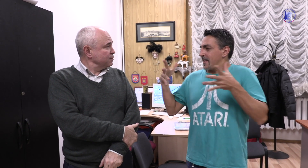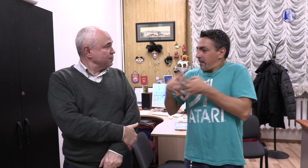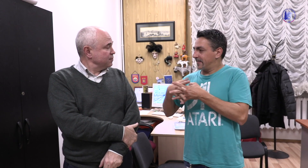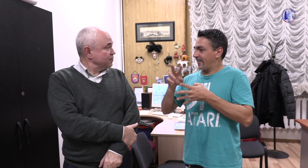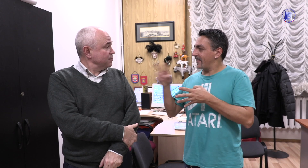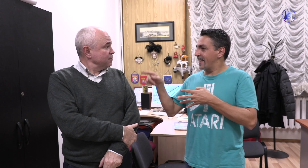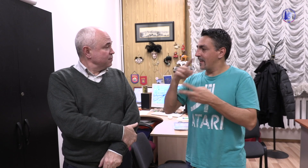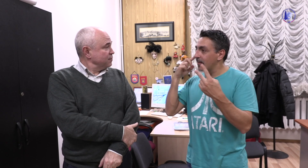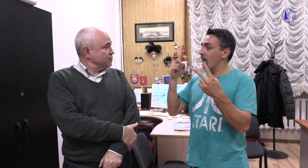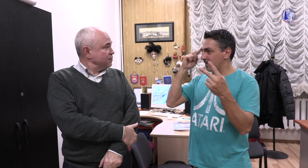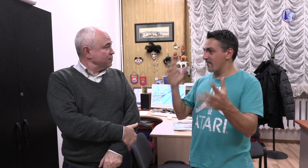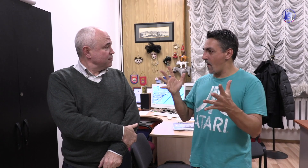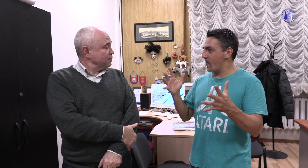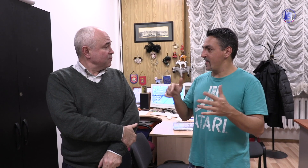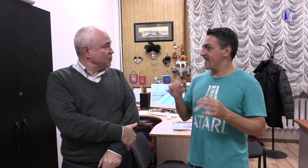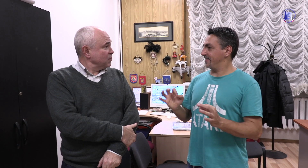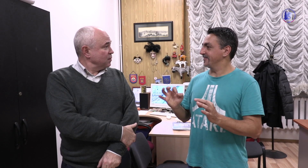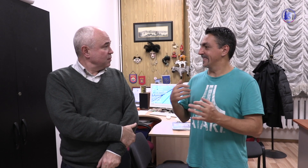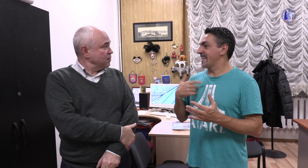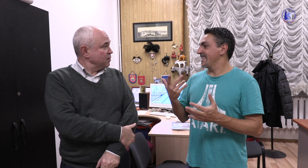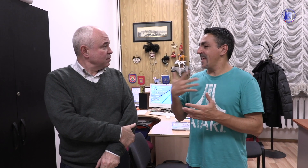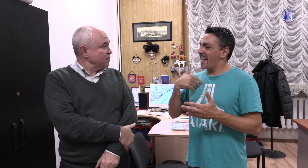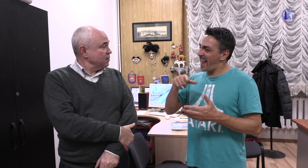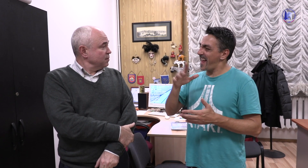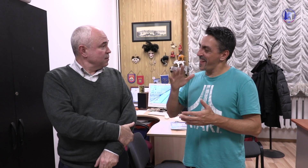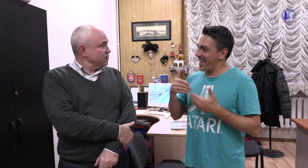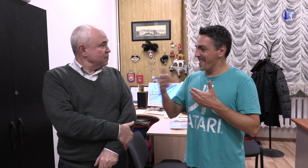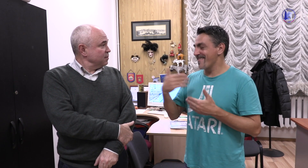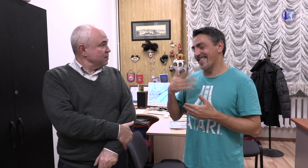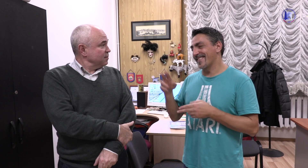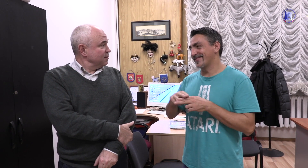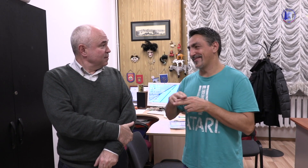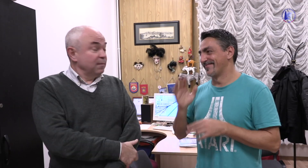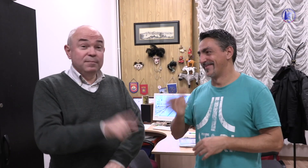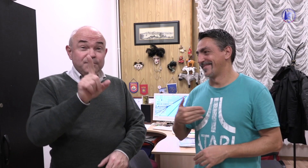И я объединил жесты с VV, чтобы было понятнее. Да, потом подшлифую.